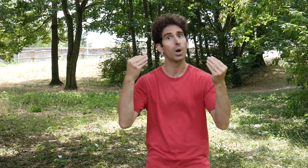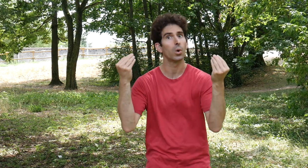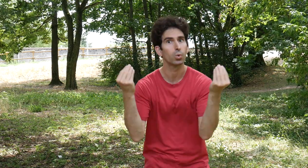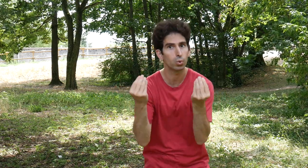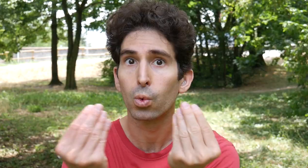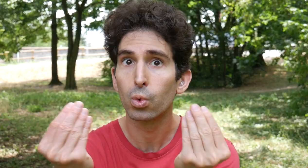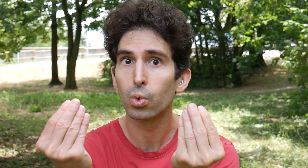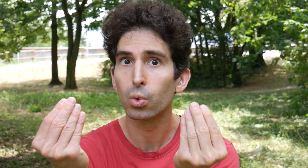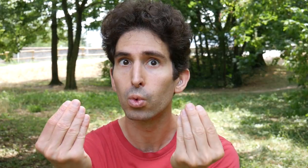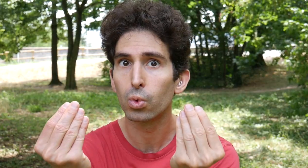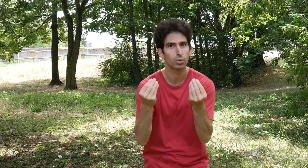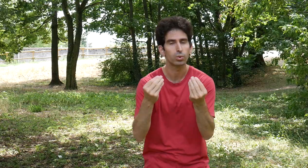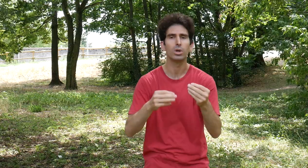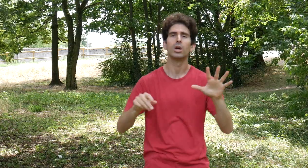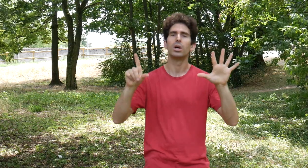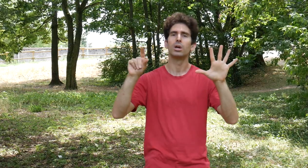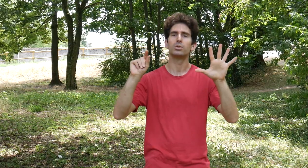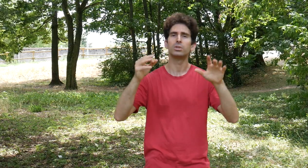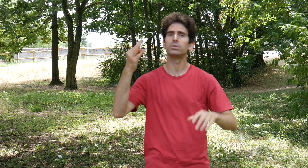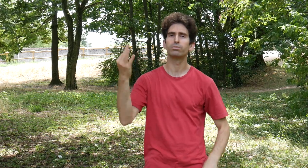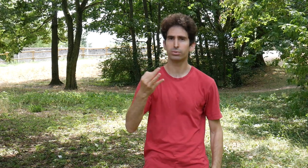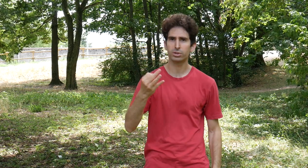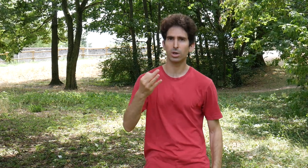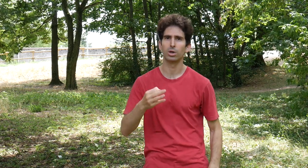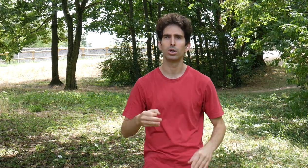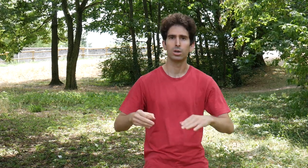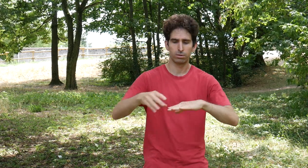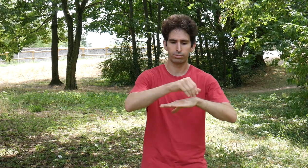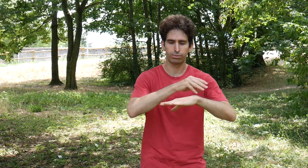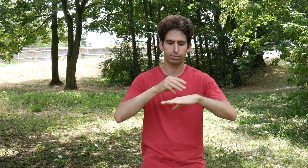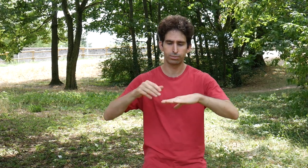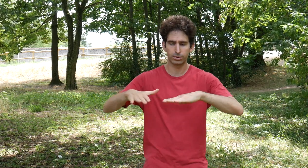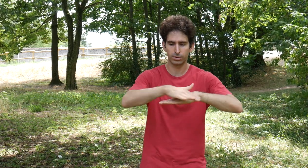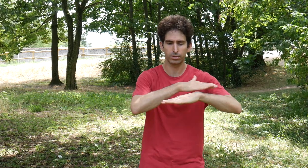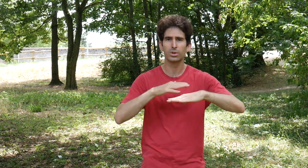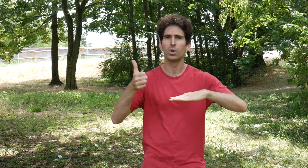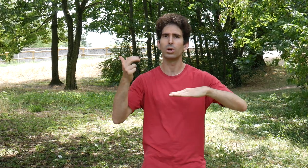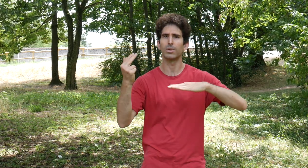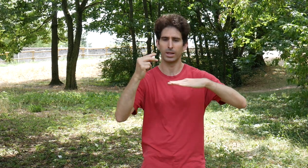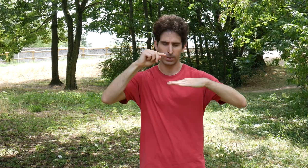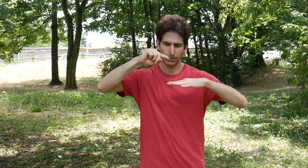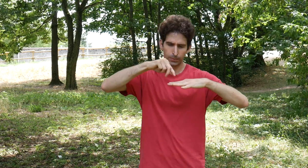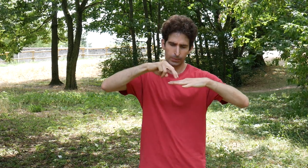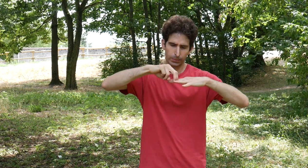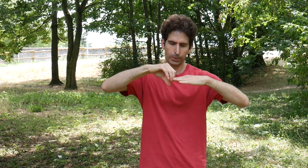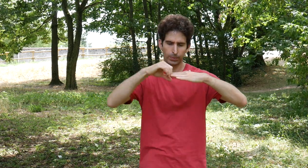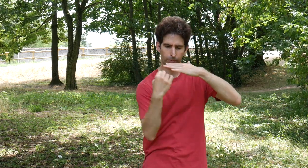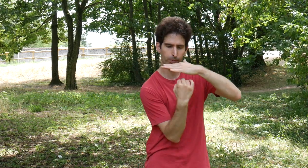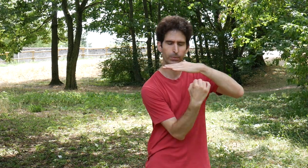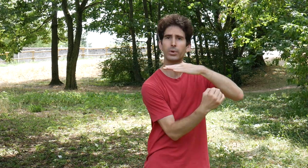Où est située cette galerie ? A 70%, dans le sol, creusée par l'abeille.